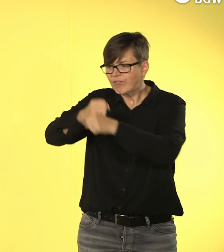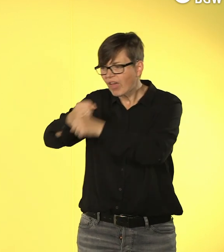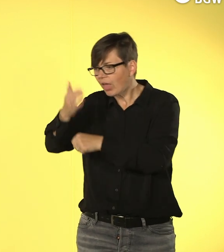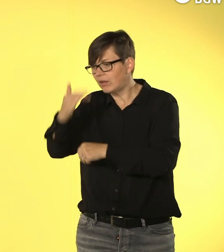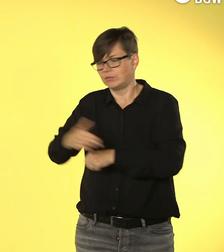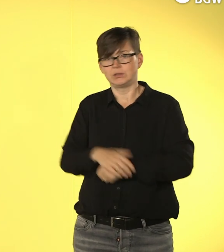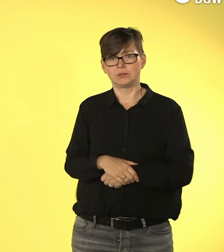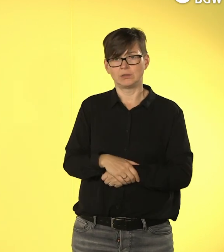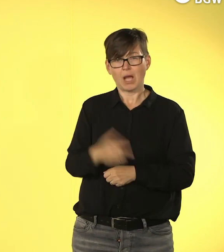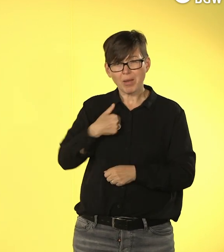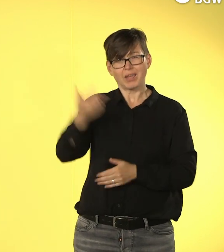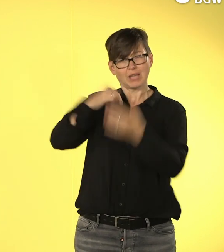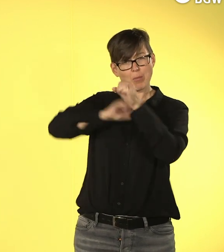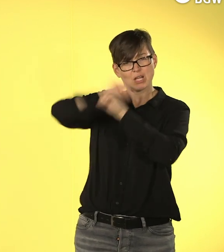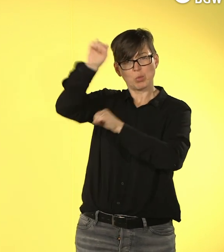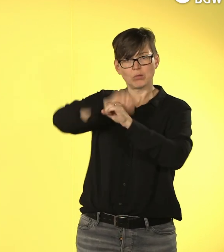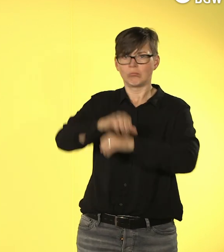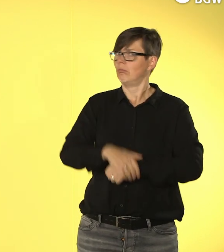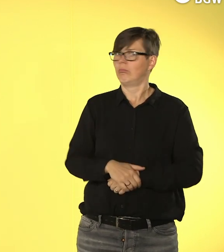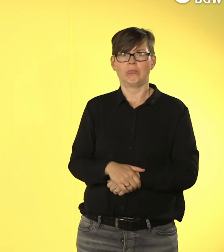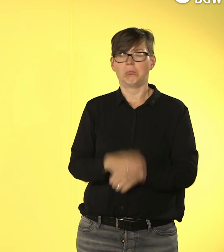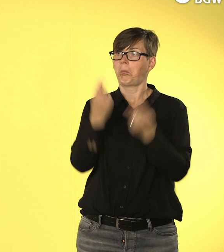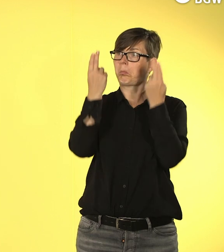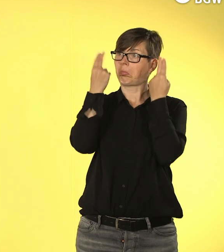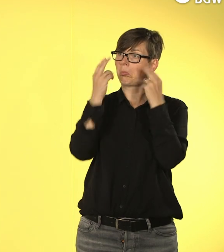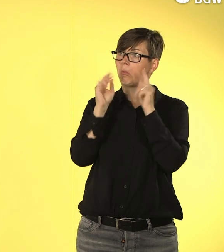Da gab's keine Widerworte. Wir sind so erzogen worden.